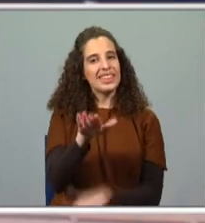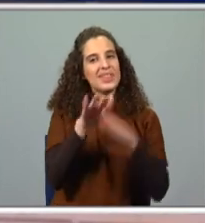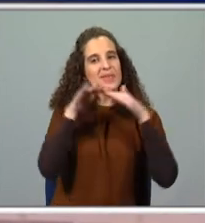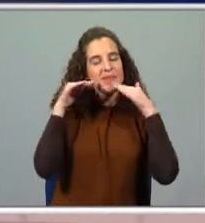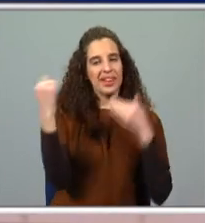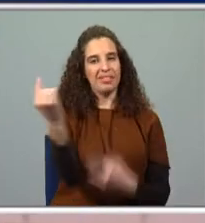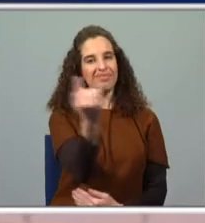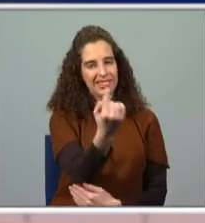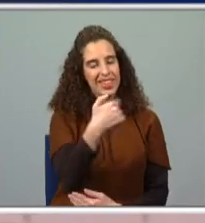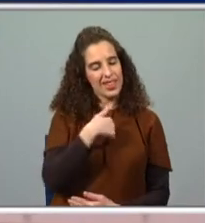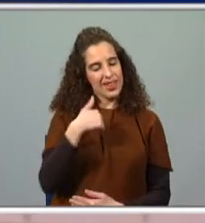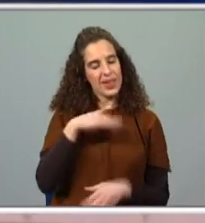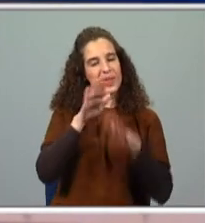lado imediatamente eu fico a sorrir deste 邊我立即對此微笑